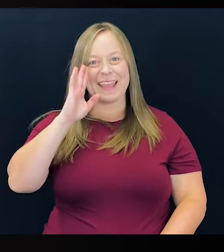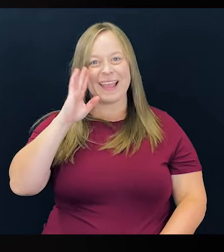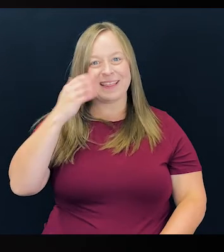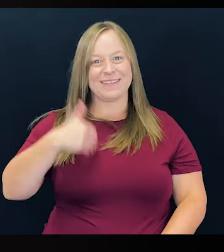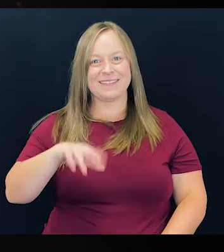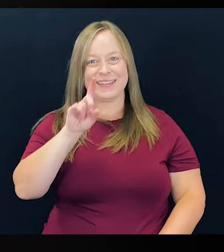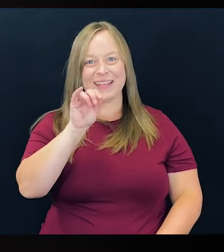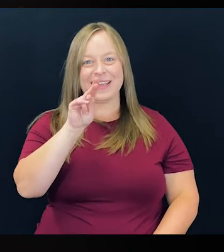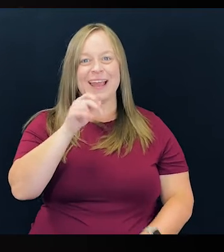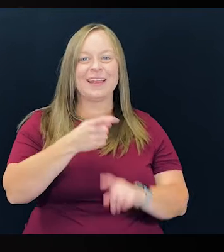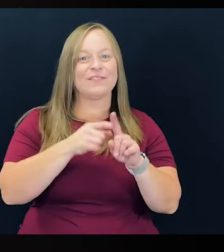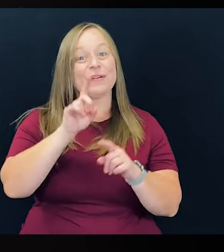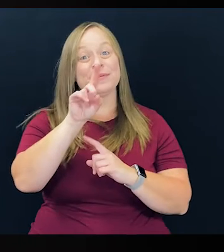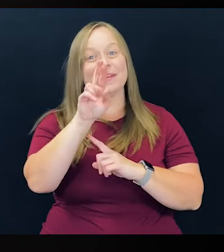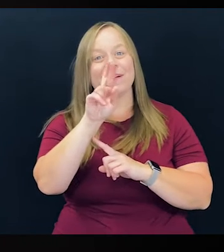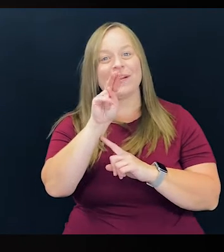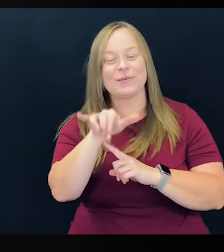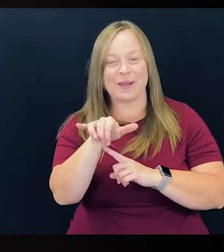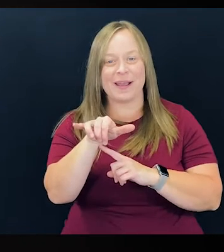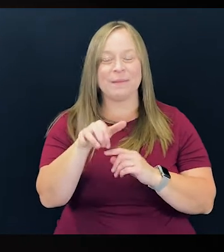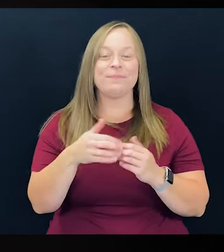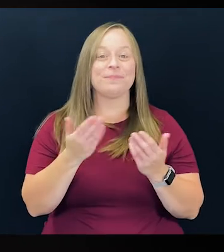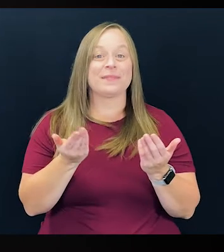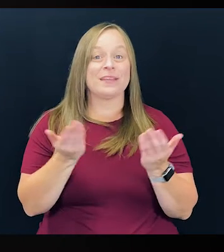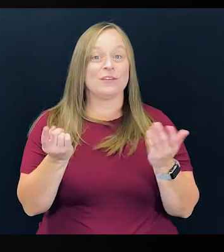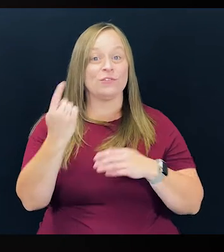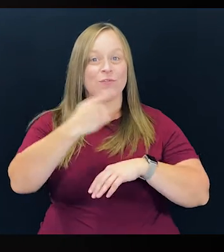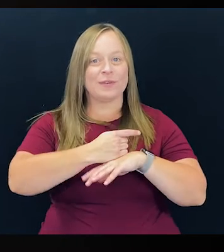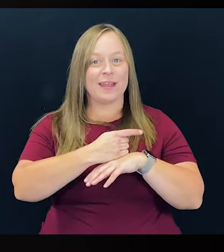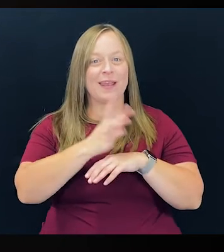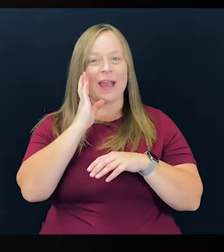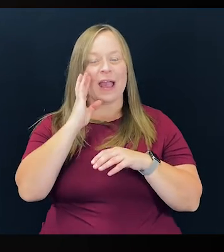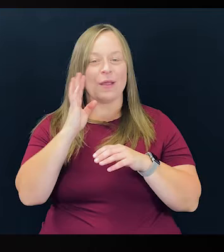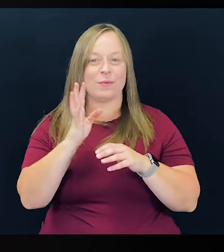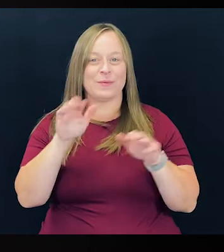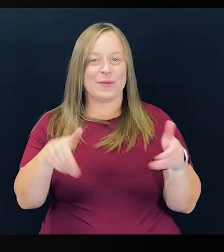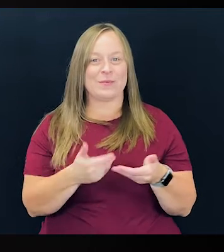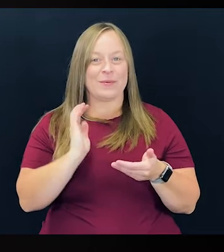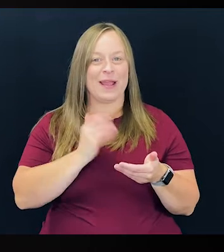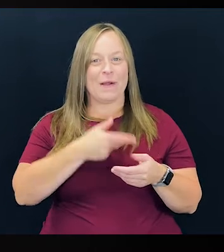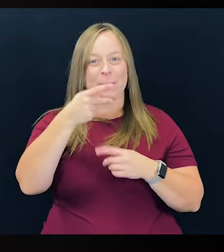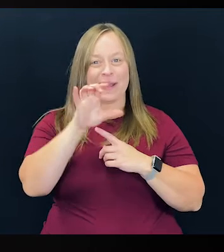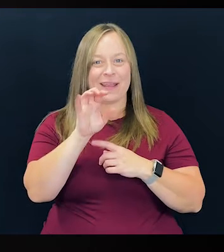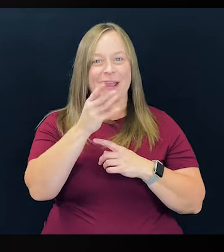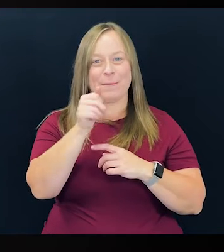Hola! Soy Diana de Disability Rights New York y hoy les doy la bienvenida a nuestro podcast